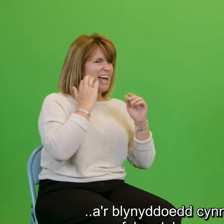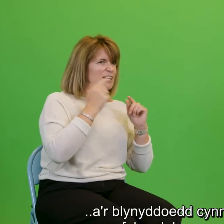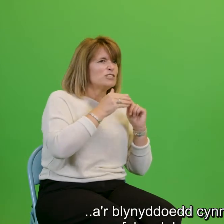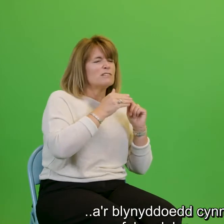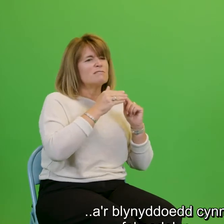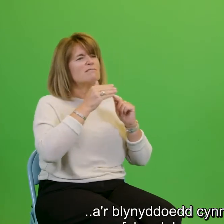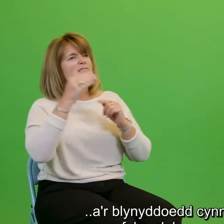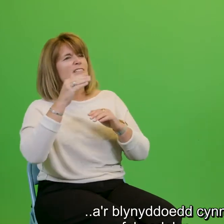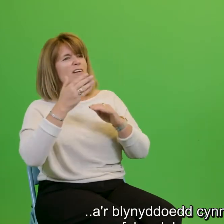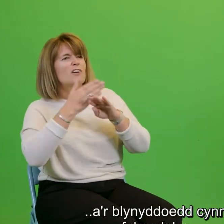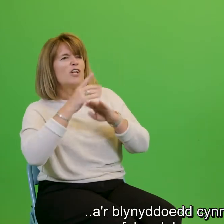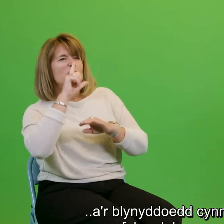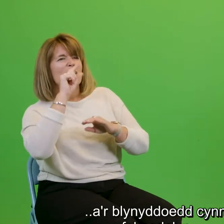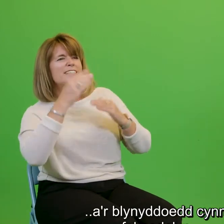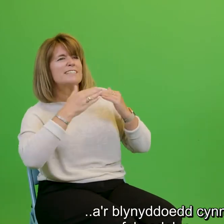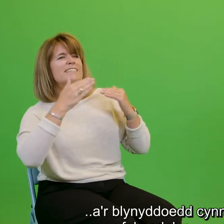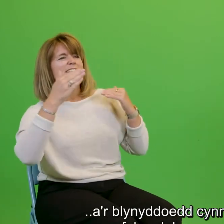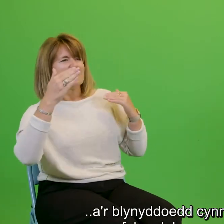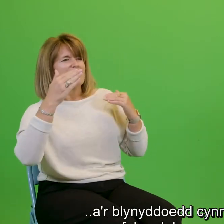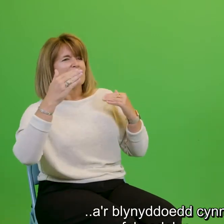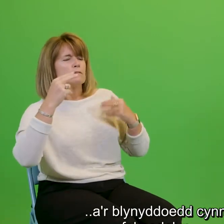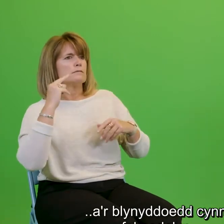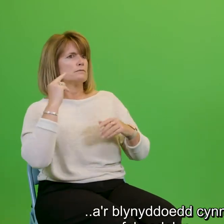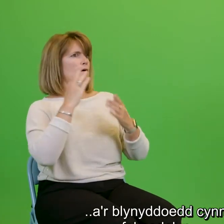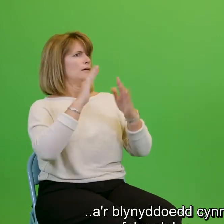..a'r blynyddoedd cynnar fel oedolyn...